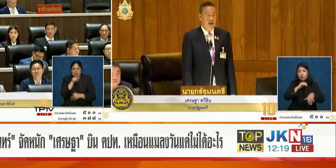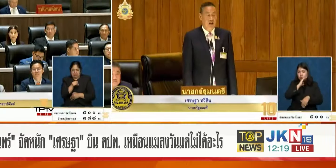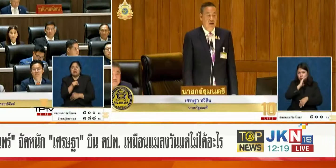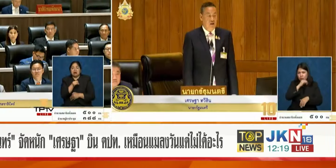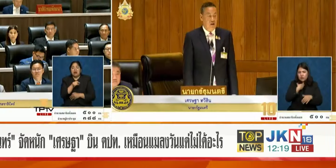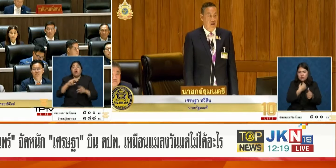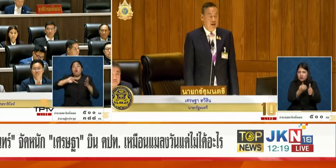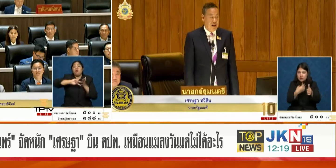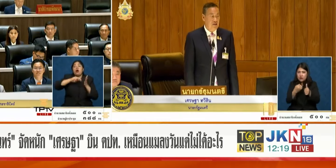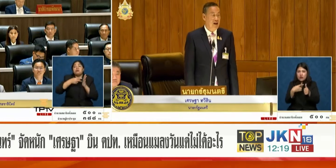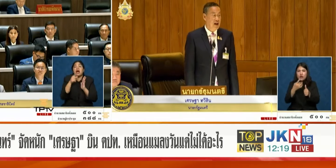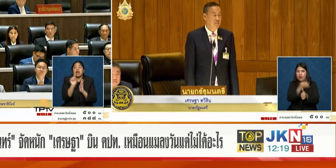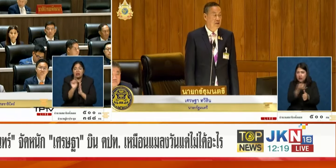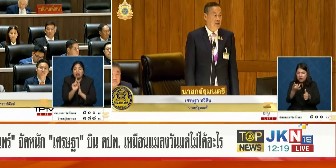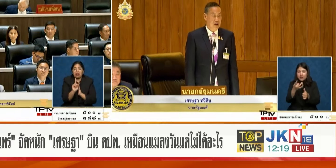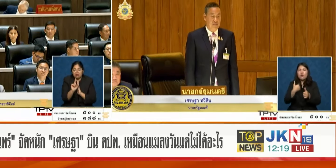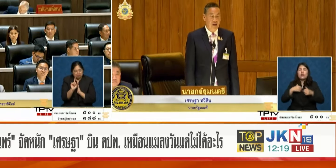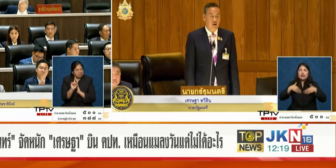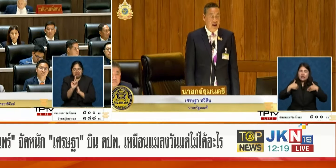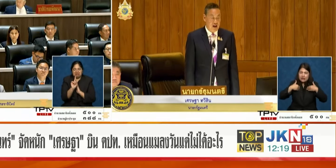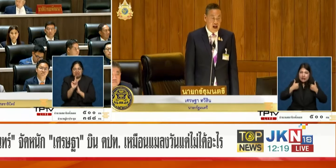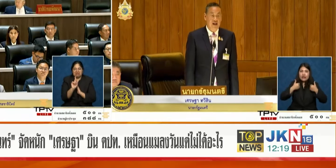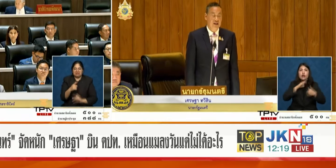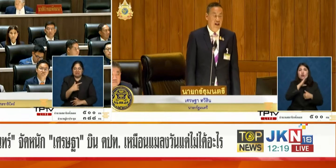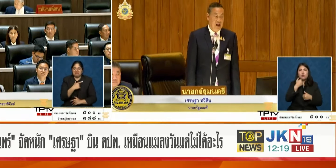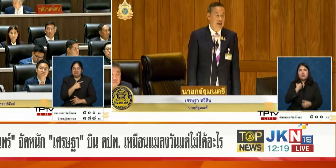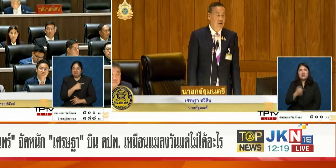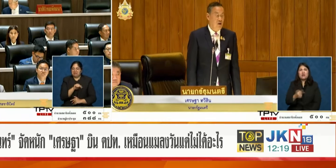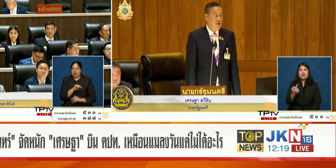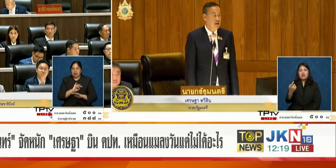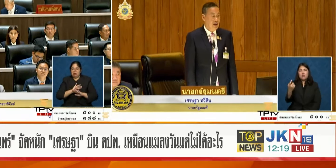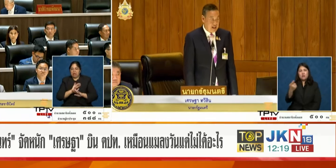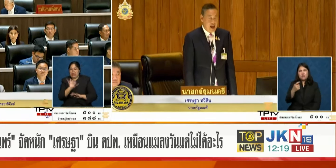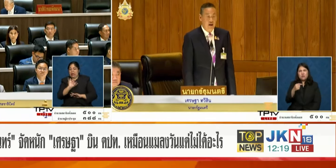ที่ 6 แกแตะไปถึงทักษิณเลยครับคุณจุลินทร แกใช้คำว่าตราบใดที่รัฐบาลนี้ก้าวไม่พ้น